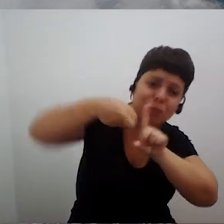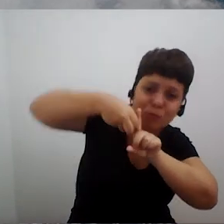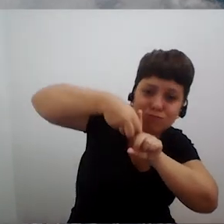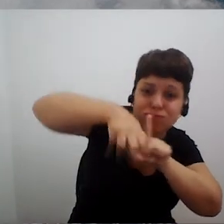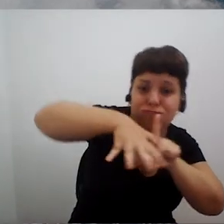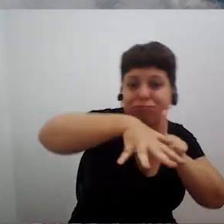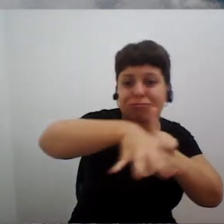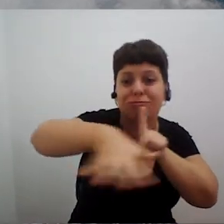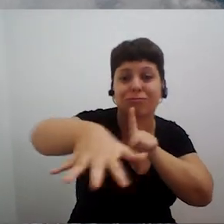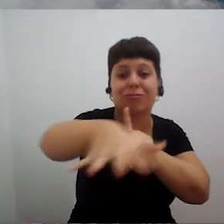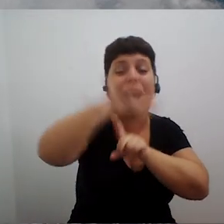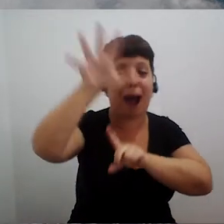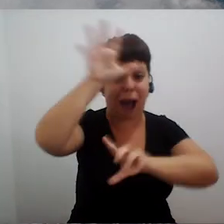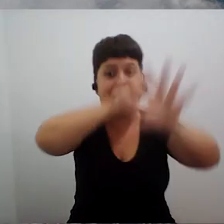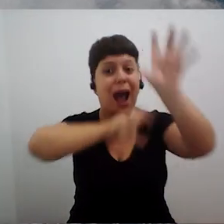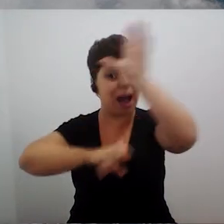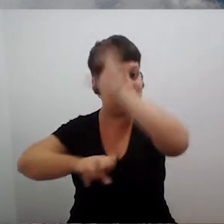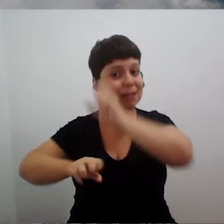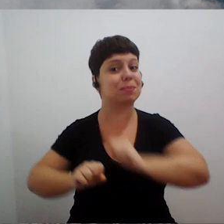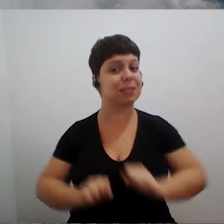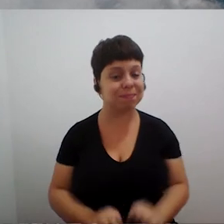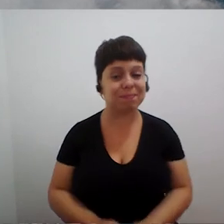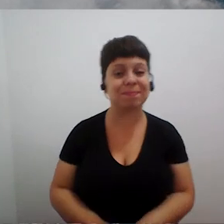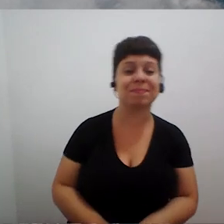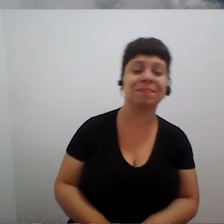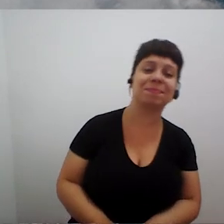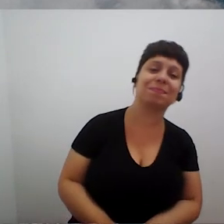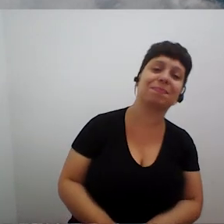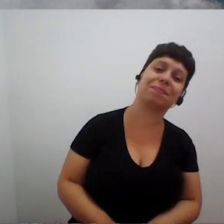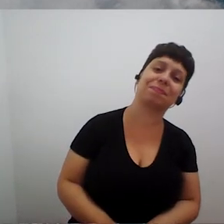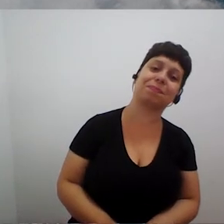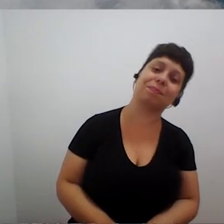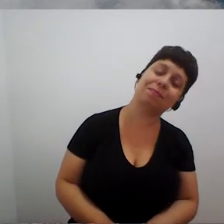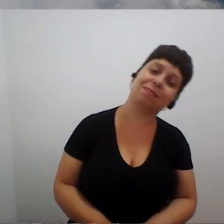Dizer que aprendi